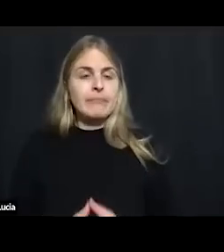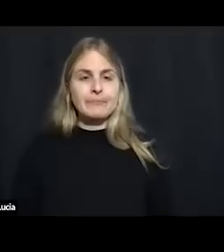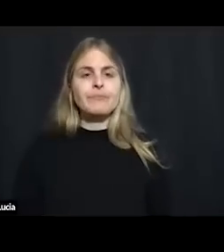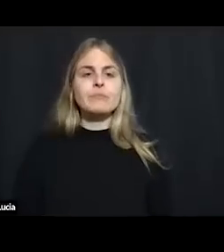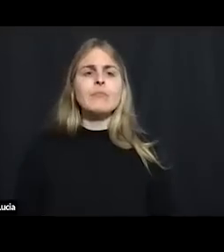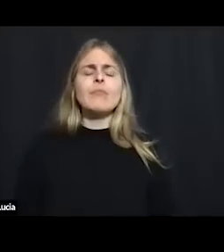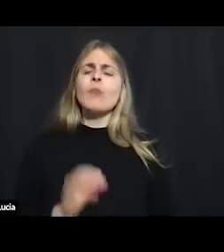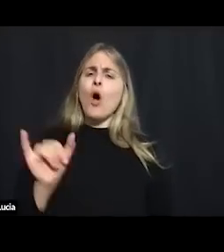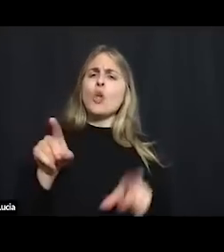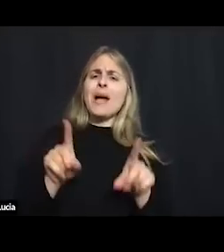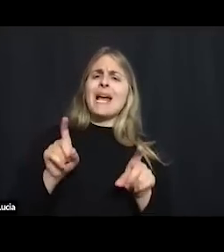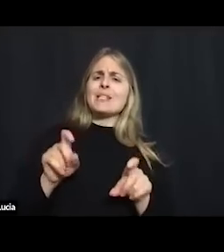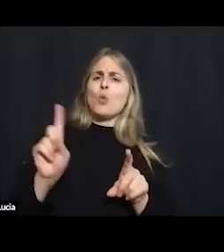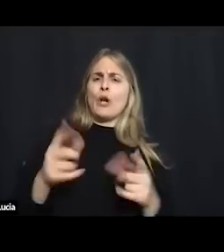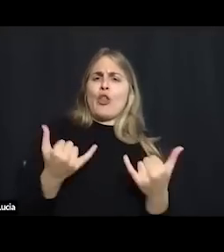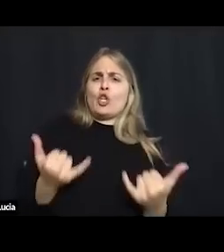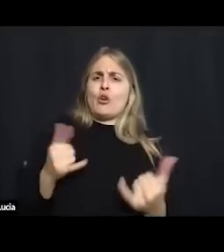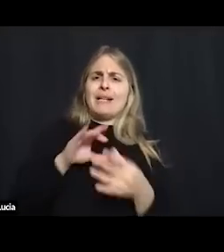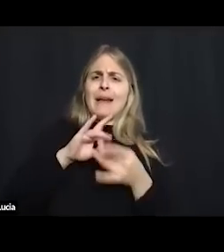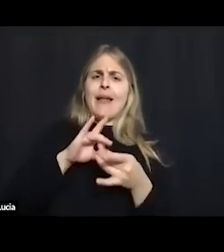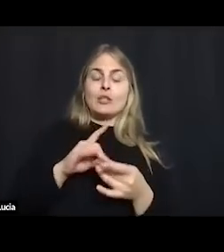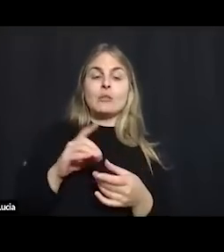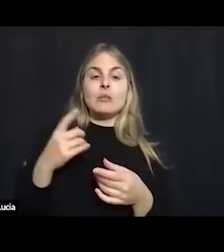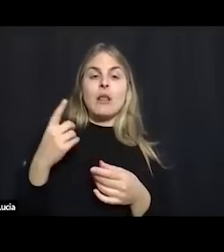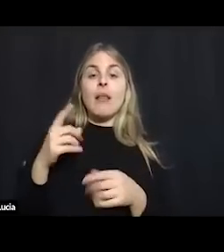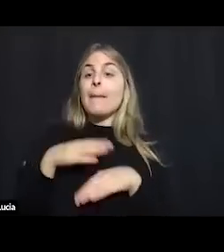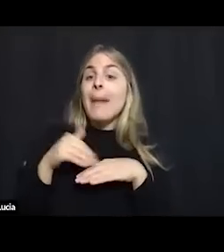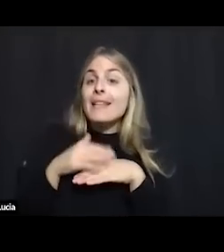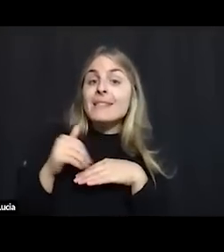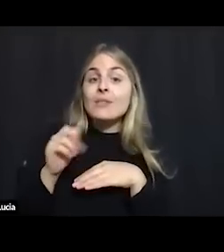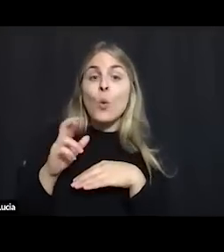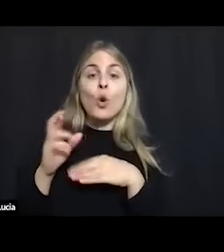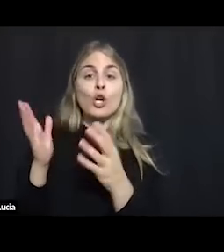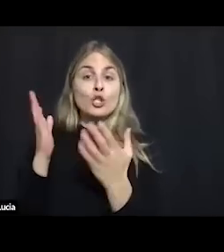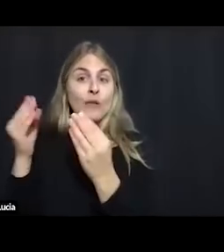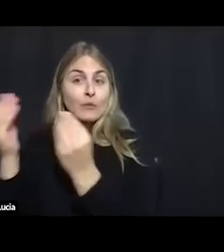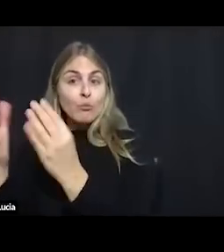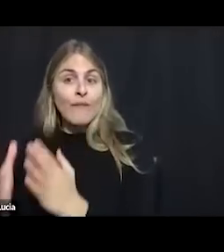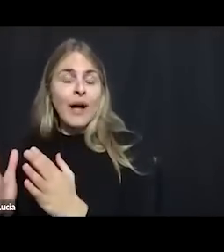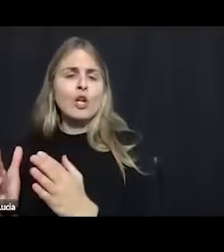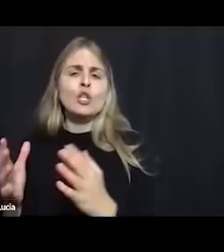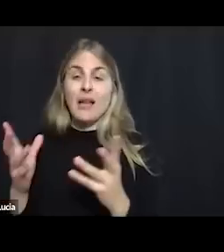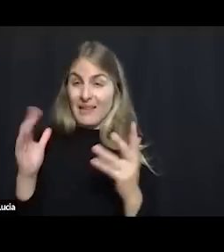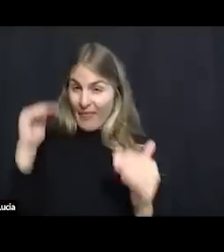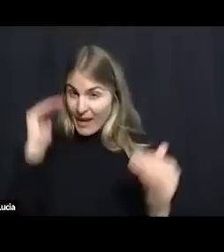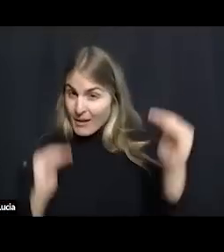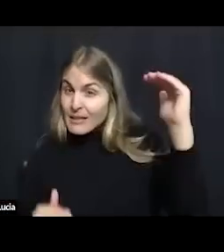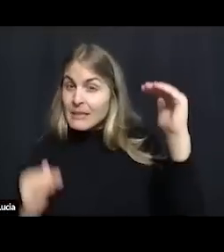Y también probé donde las conexiones actuales, como mascotas o proveedores de servicios, podrían compensar la ausencia de relaciones valiosas